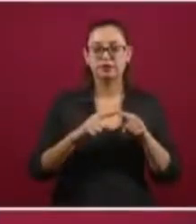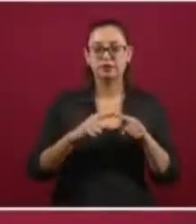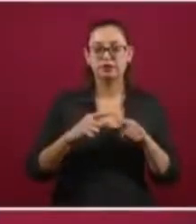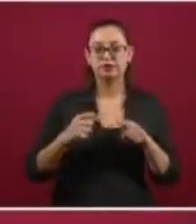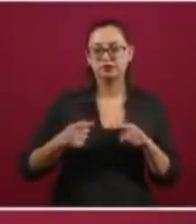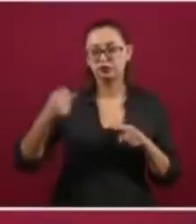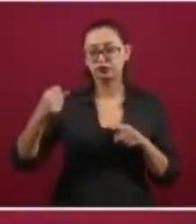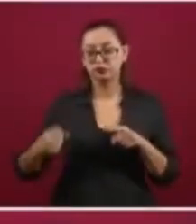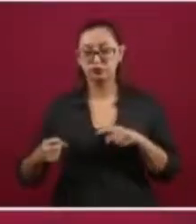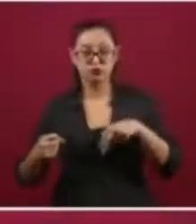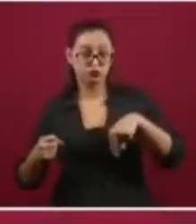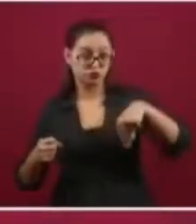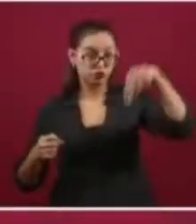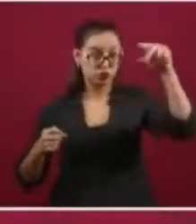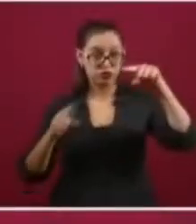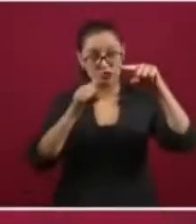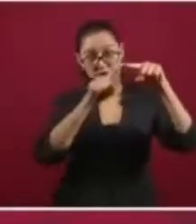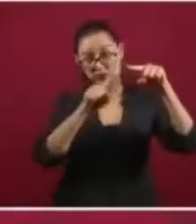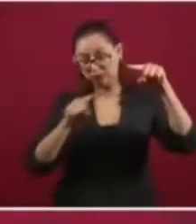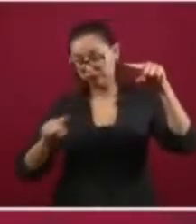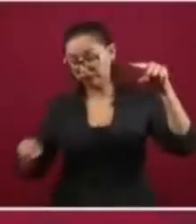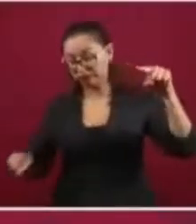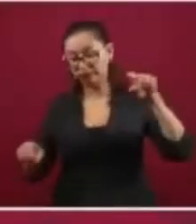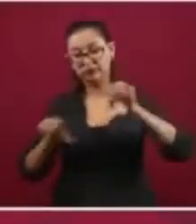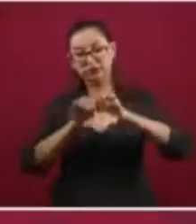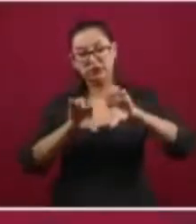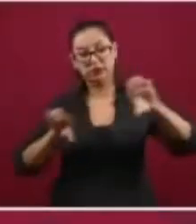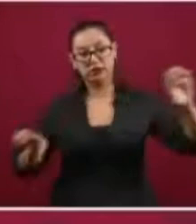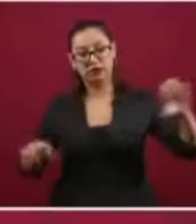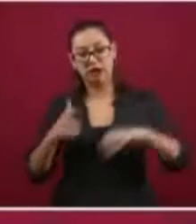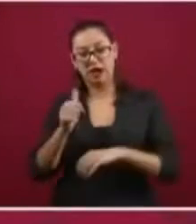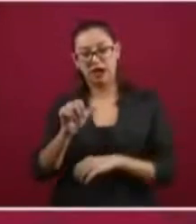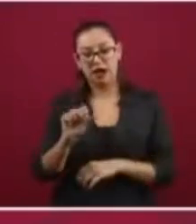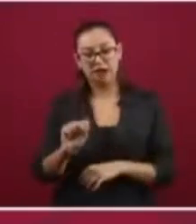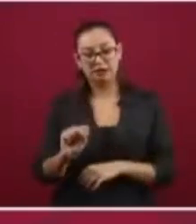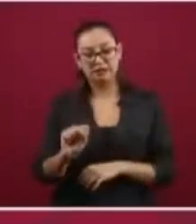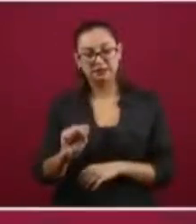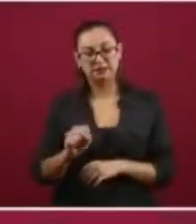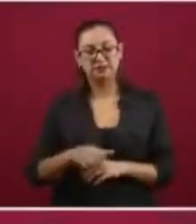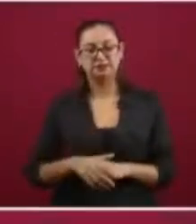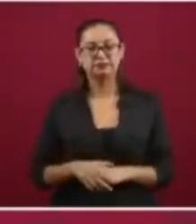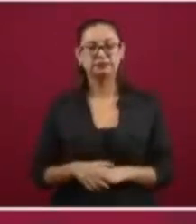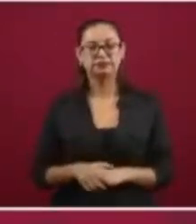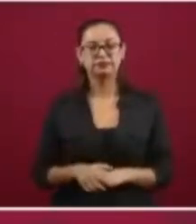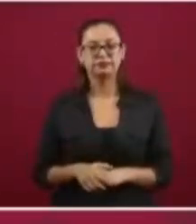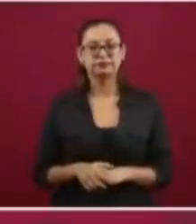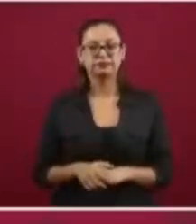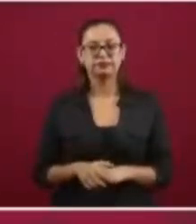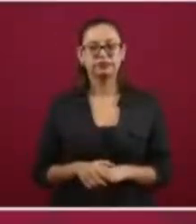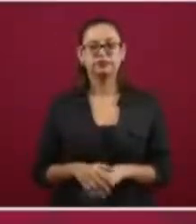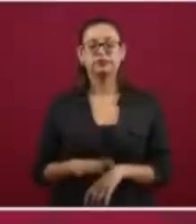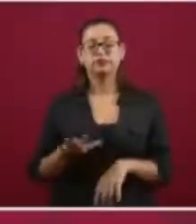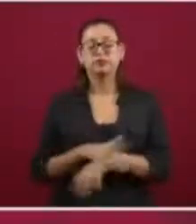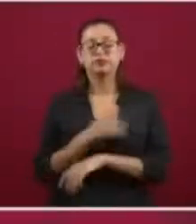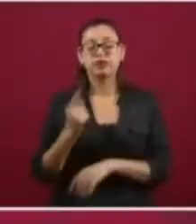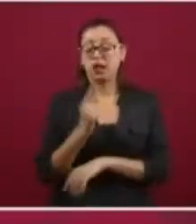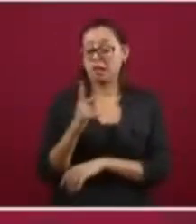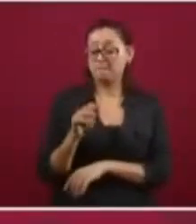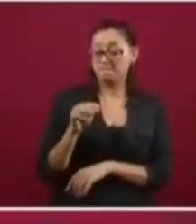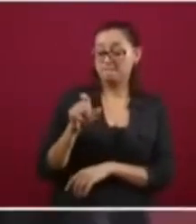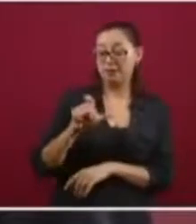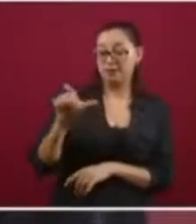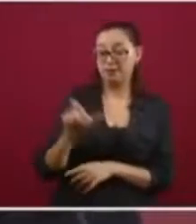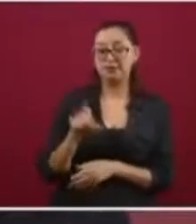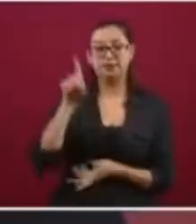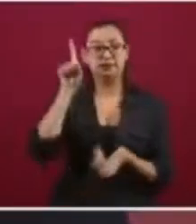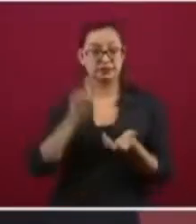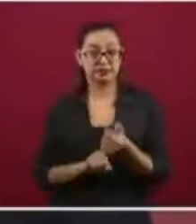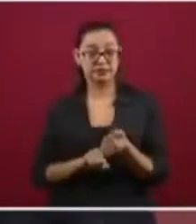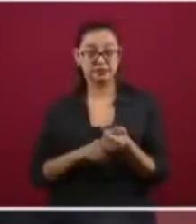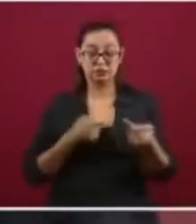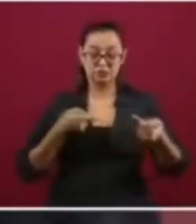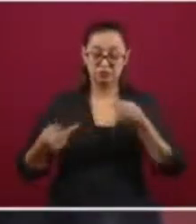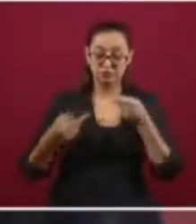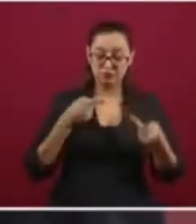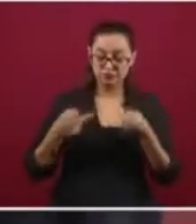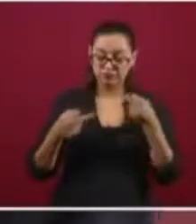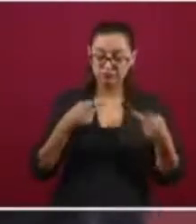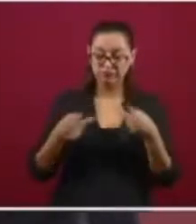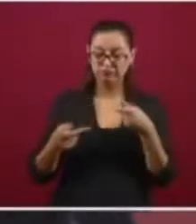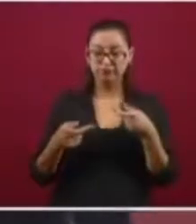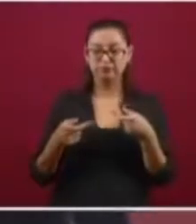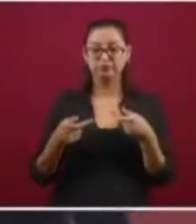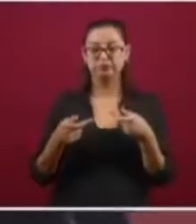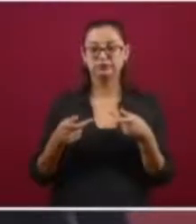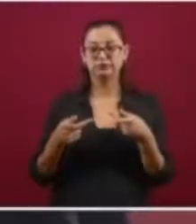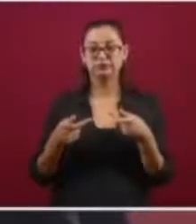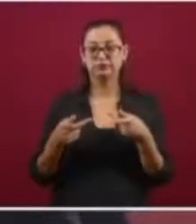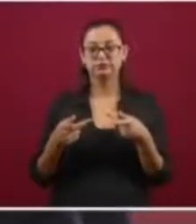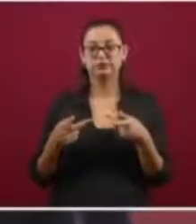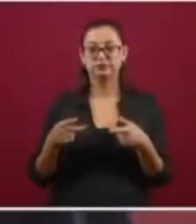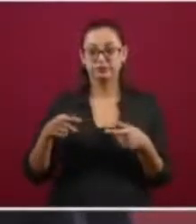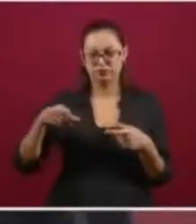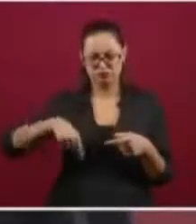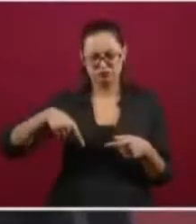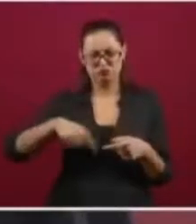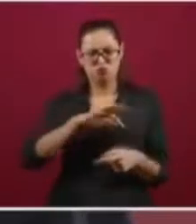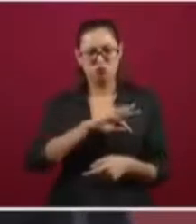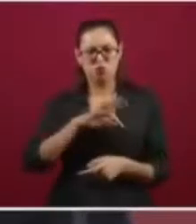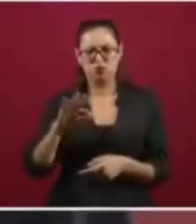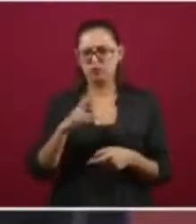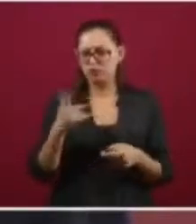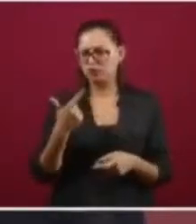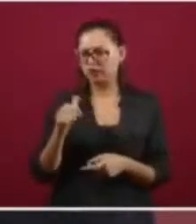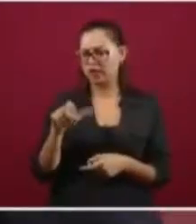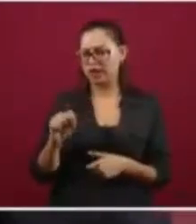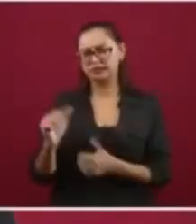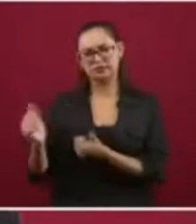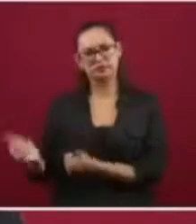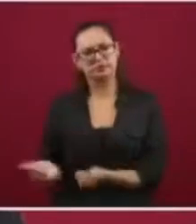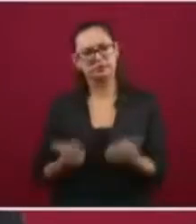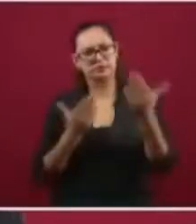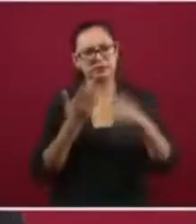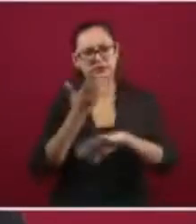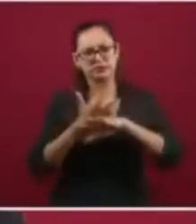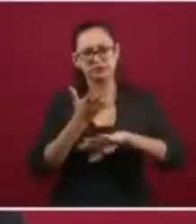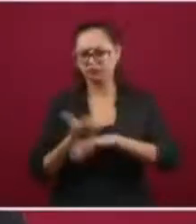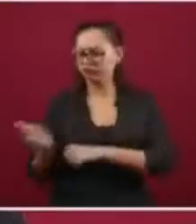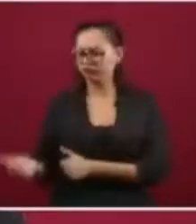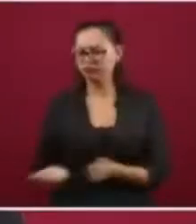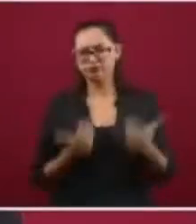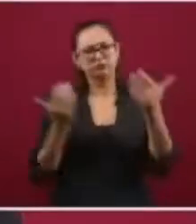país, porque en los planes de Pemex estaba el exportar gas, el llevar gas a Estados Unidos.